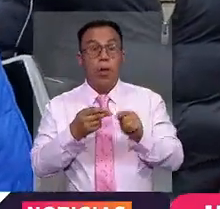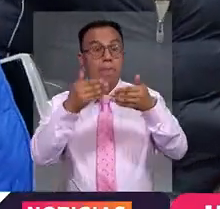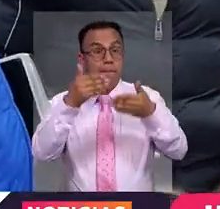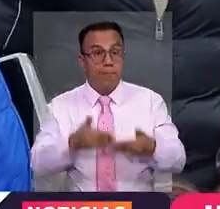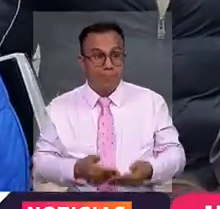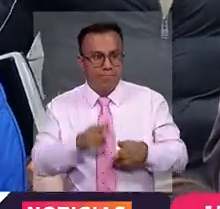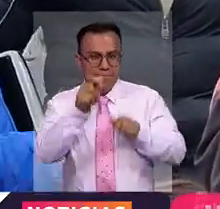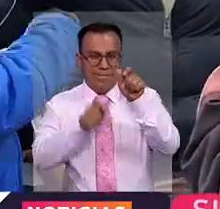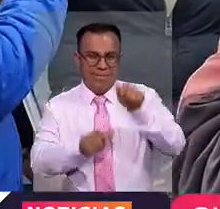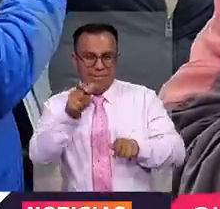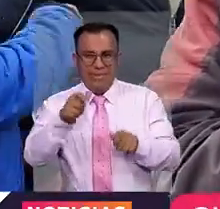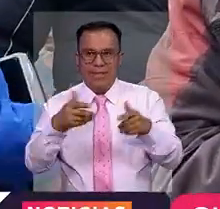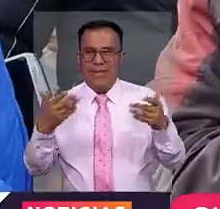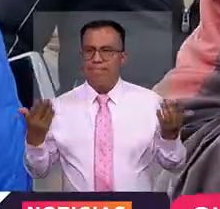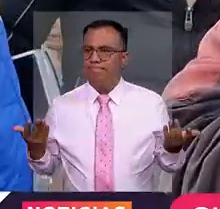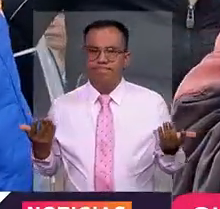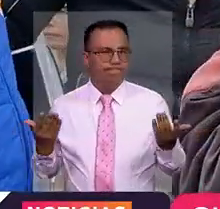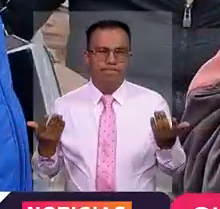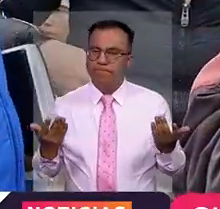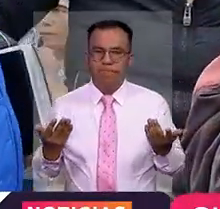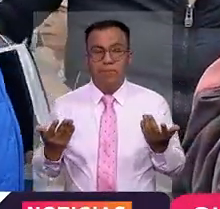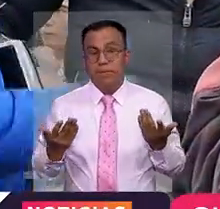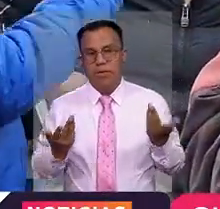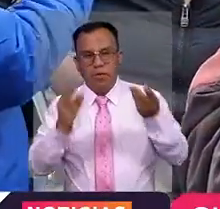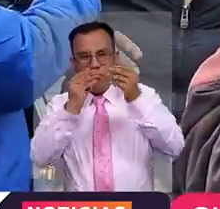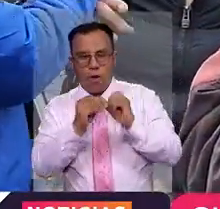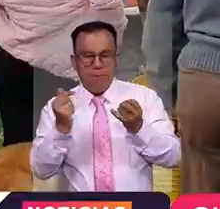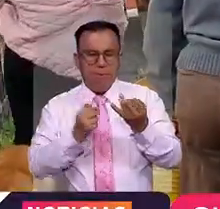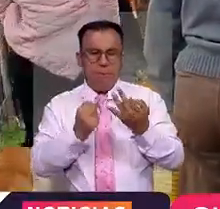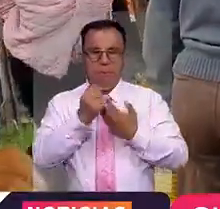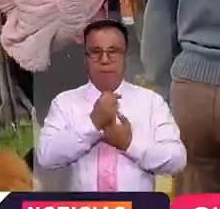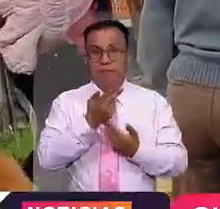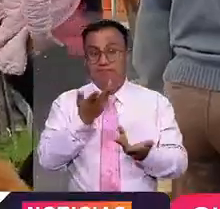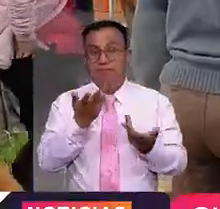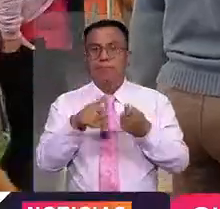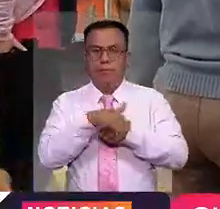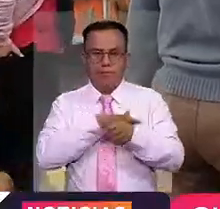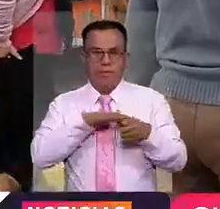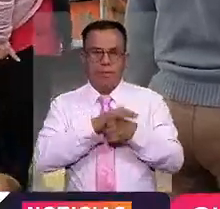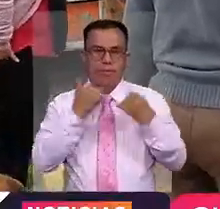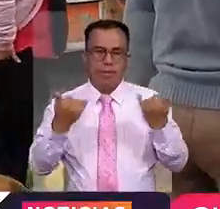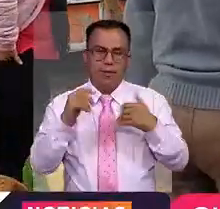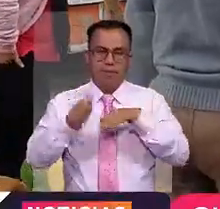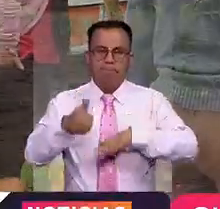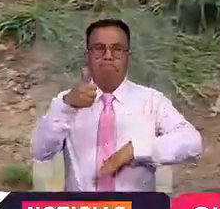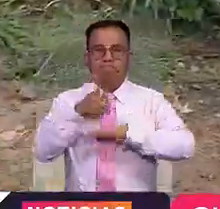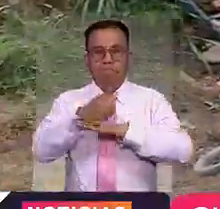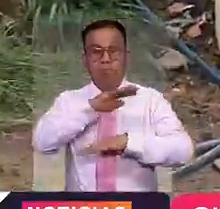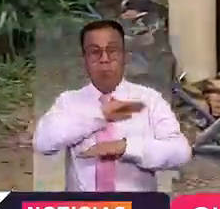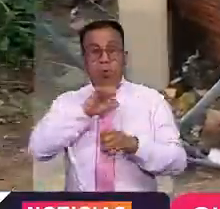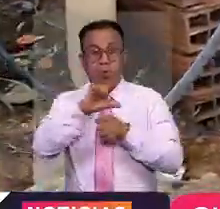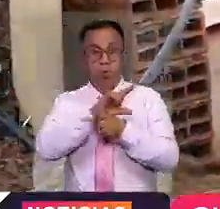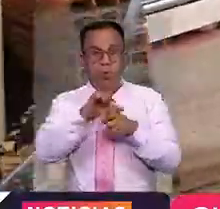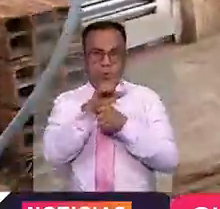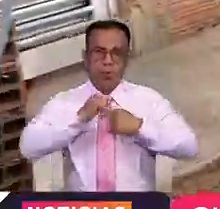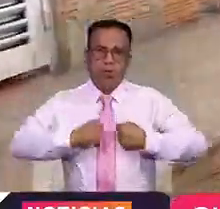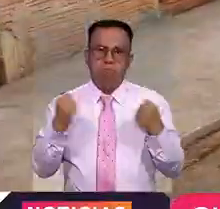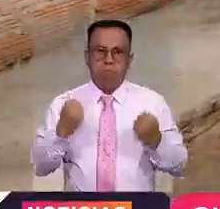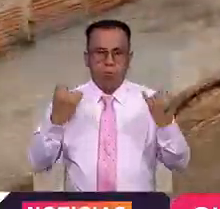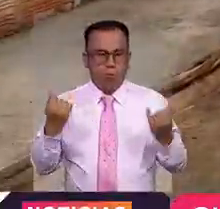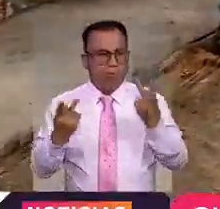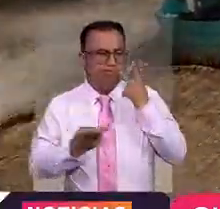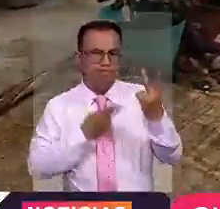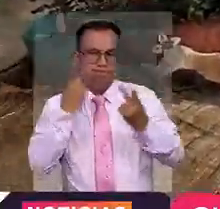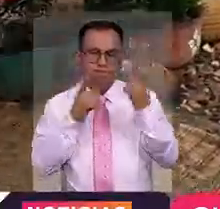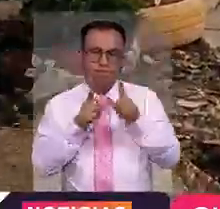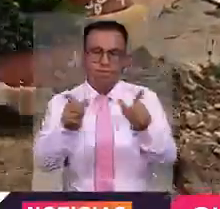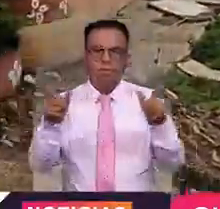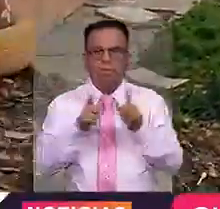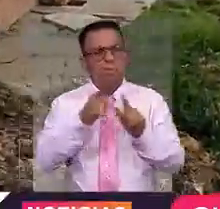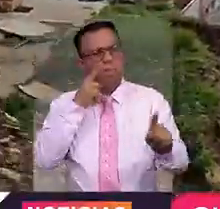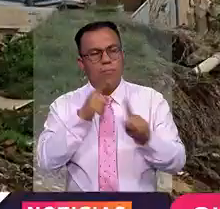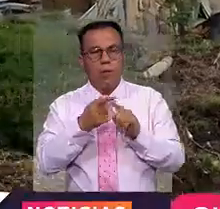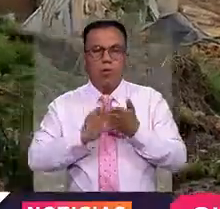SUPLIR SUS NECESIDADES BáSICAS Y